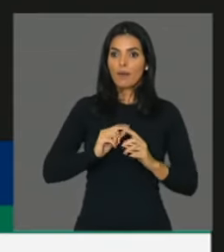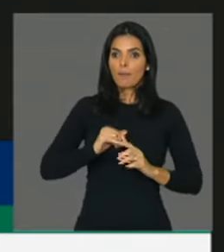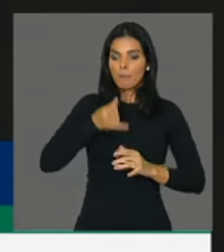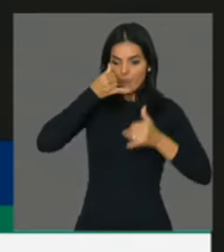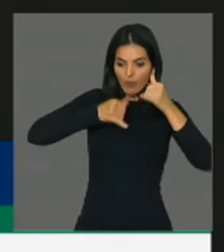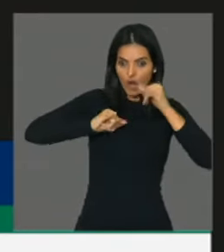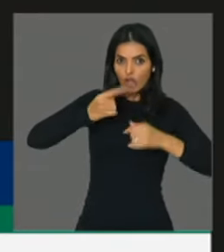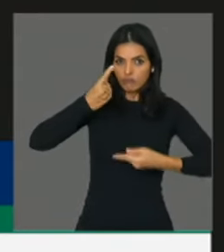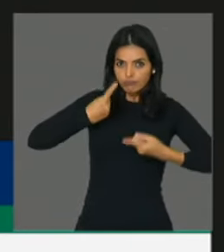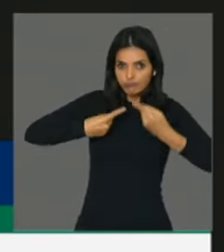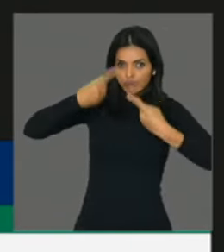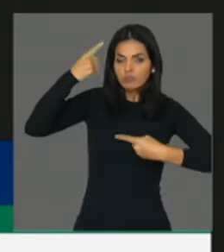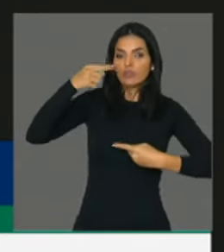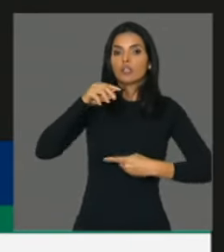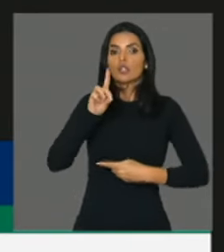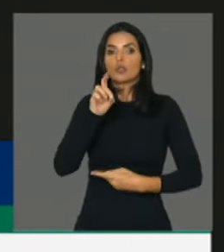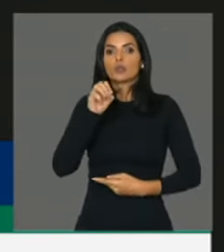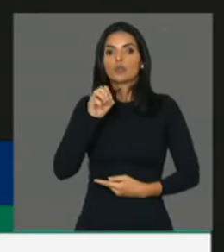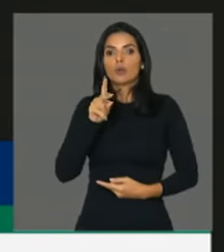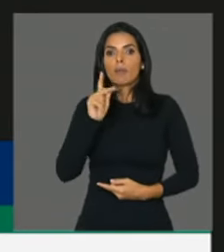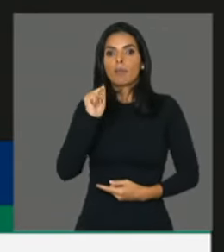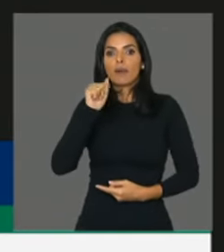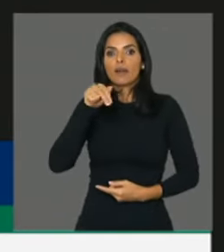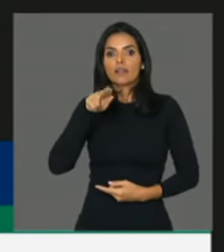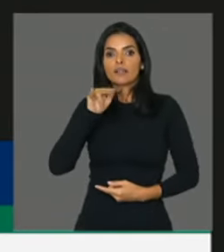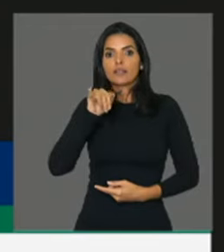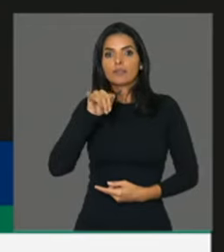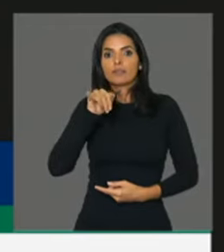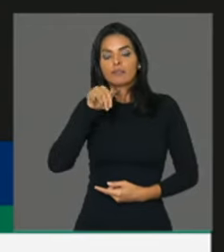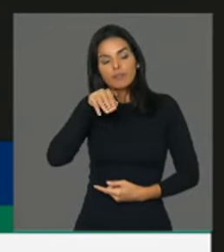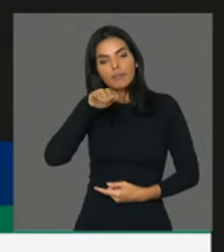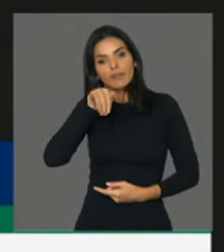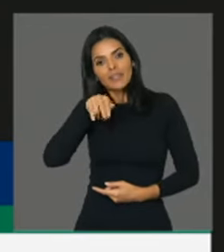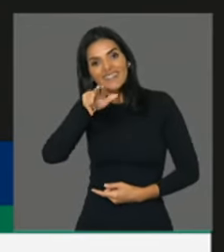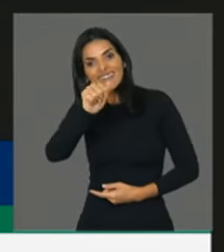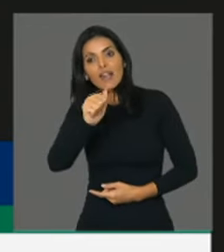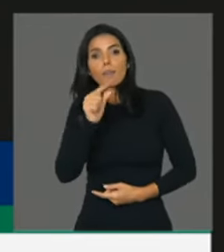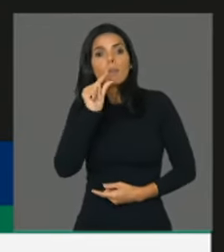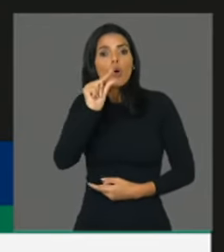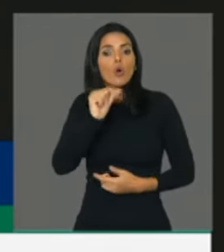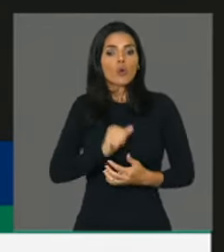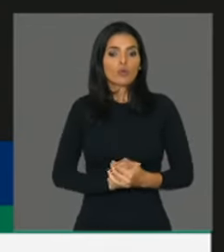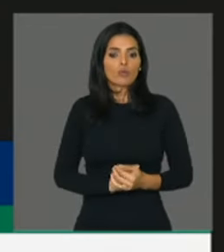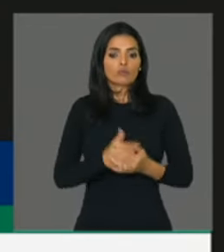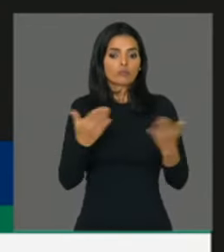MENOS DOPO PAMINA. O HIRAN GONÇALVES SABE DISSO, A GENTE JÁ CONVERSOU SOBRE ESSE ASSUNTO. EU QUERIA FAZER UM